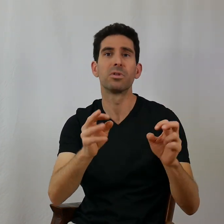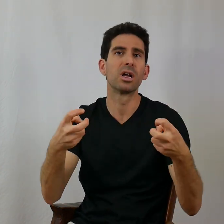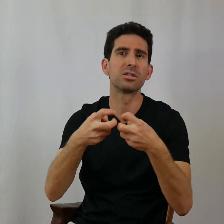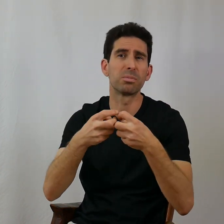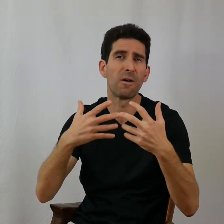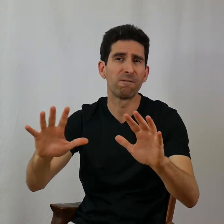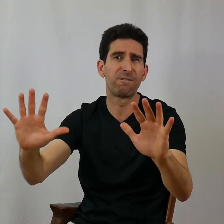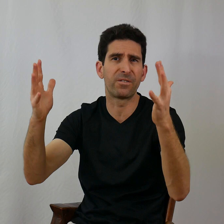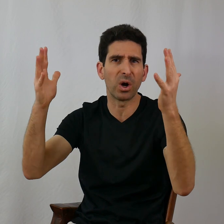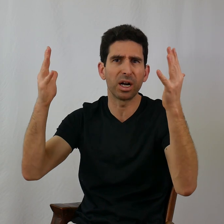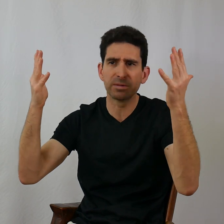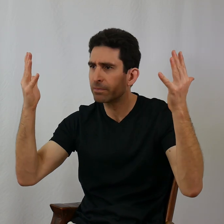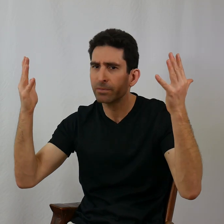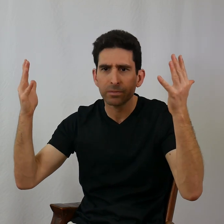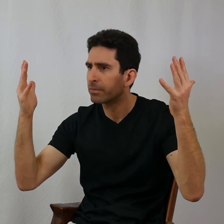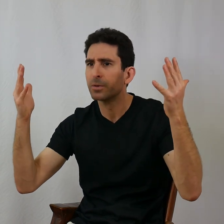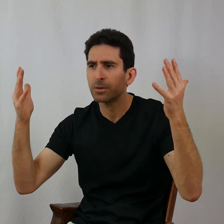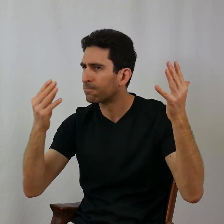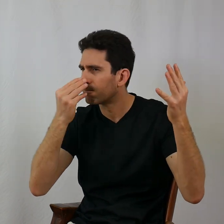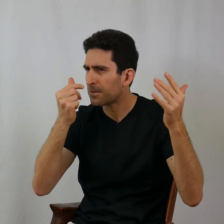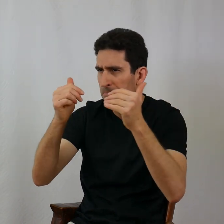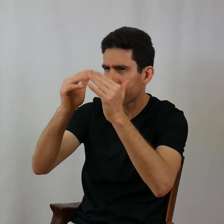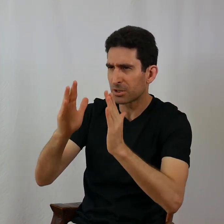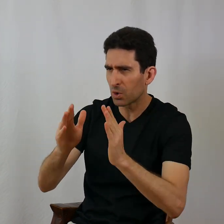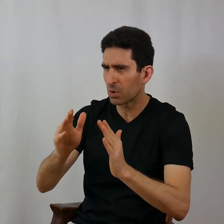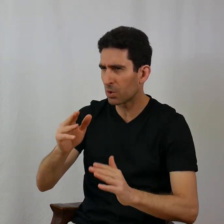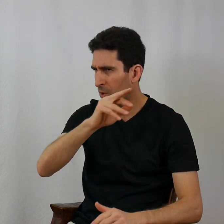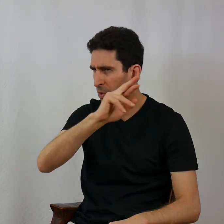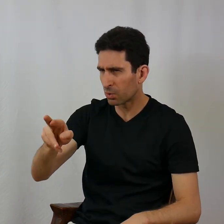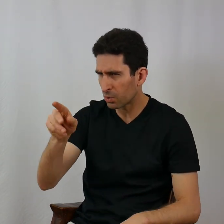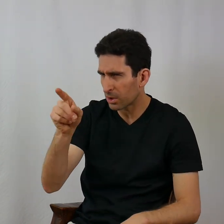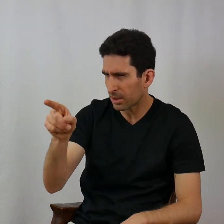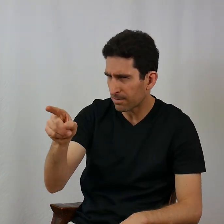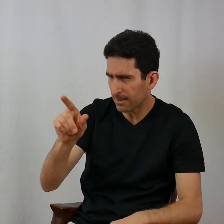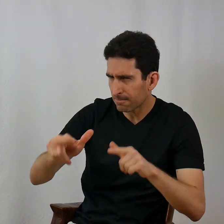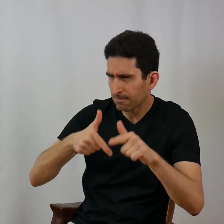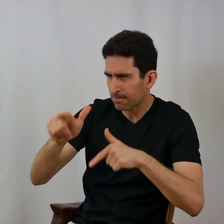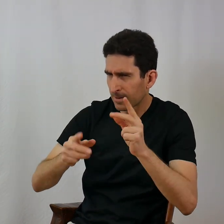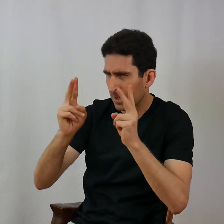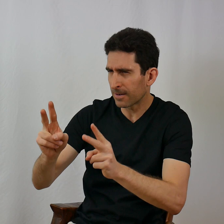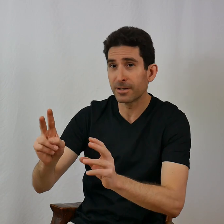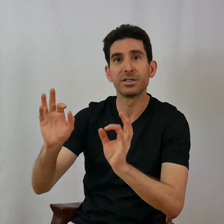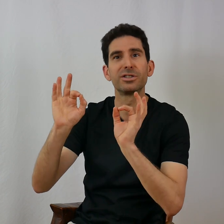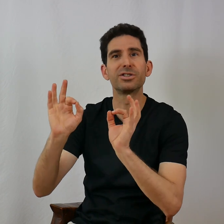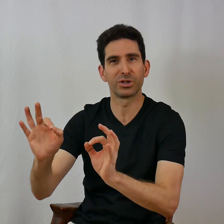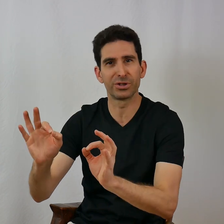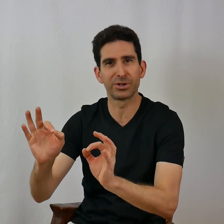Par exemple, dans la forêt, je sens que la maison est par là. Je marche vers cette direction, j'arrive et c'est juste.